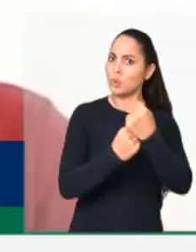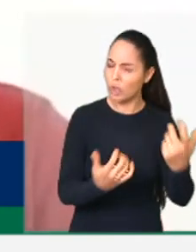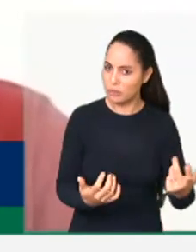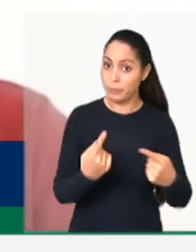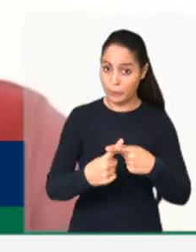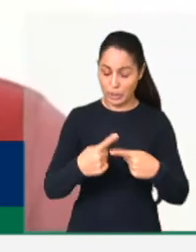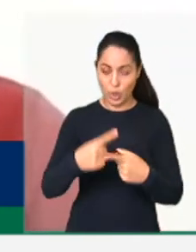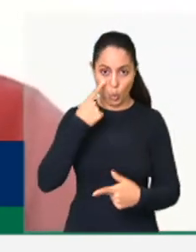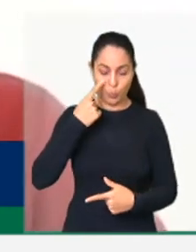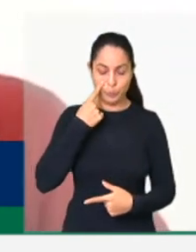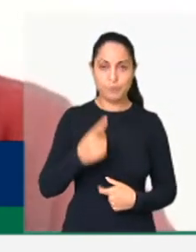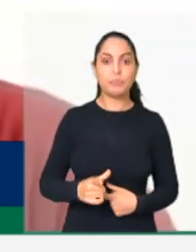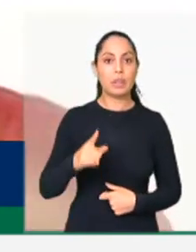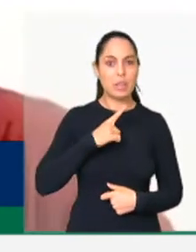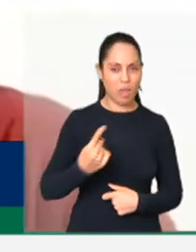RELATOR VAI PARA 75, 80%.